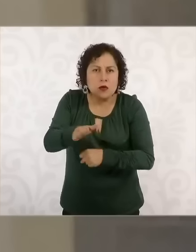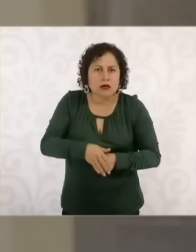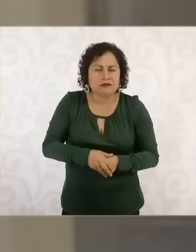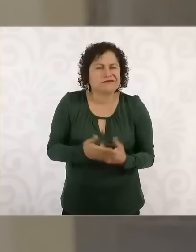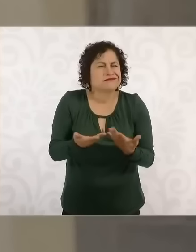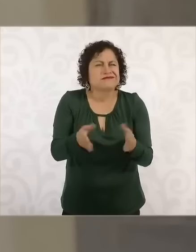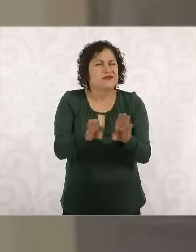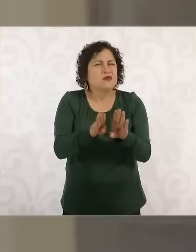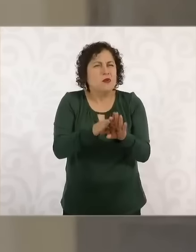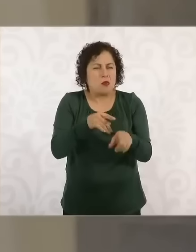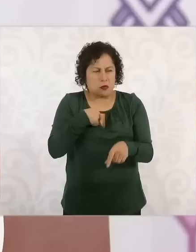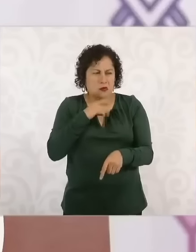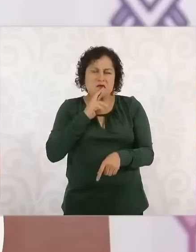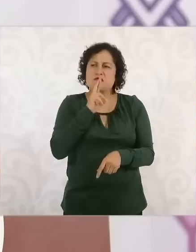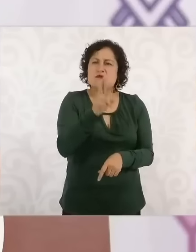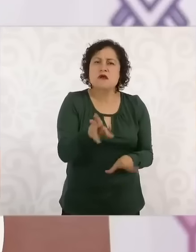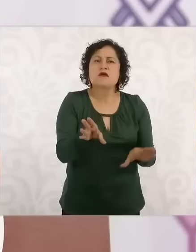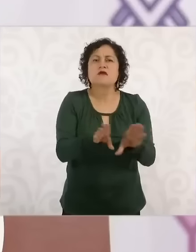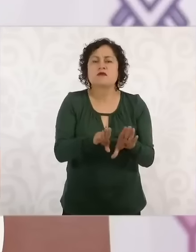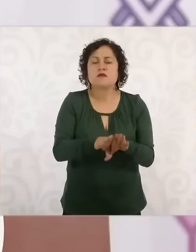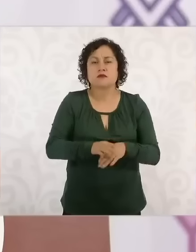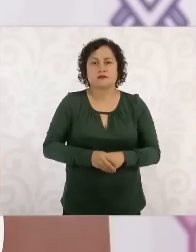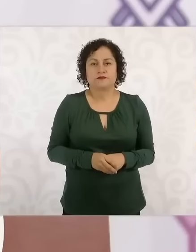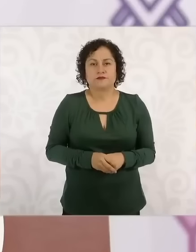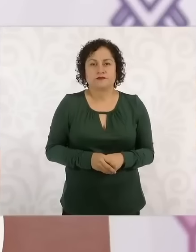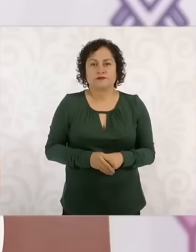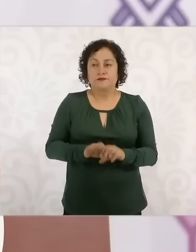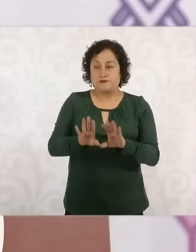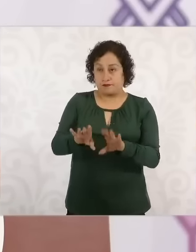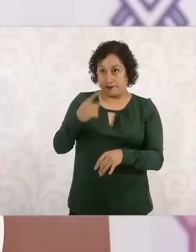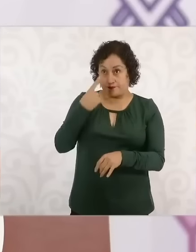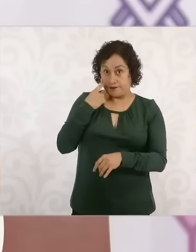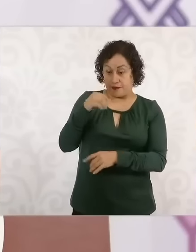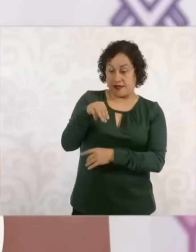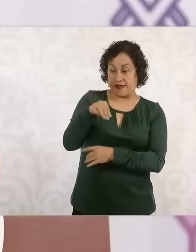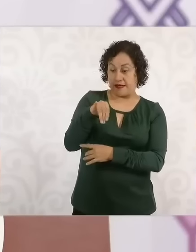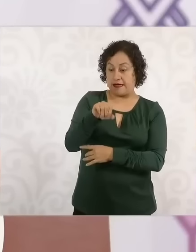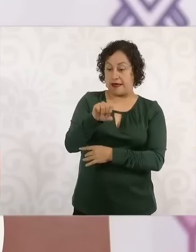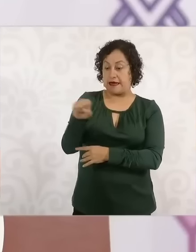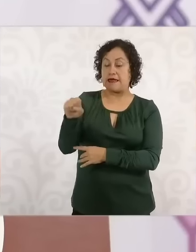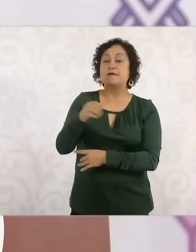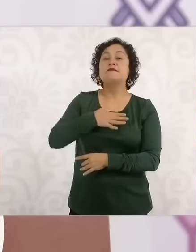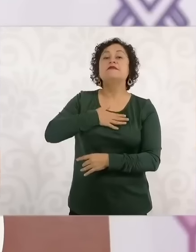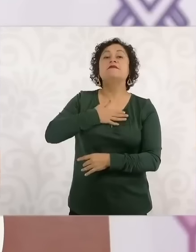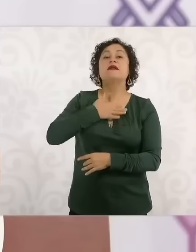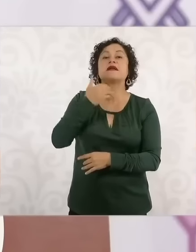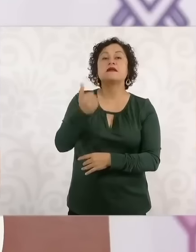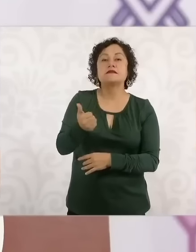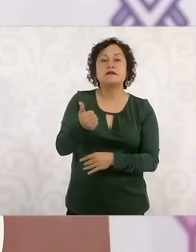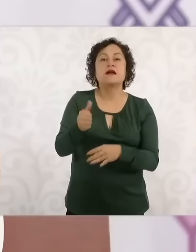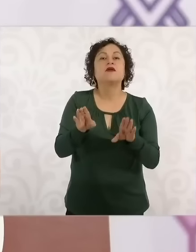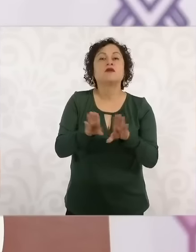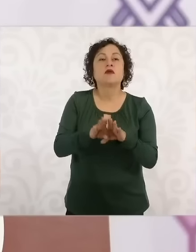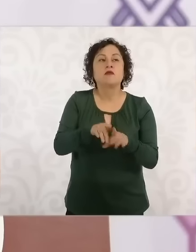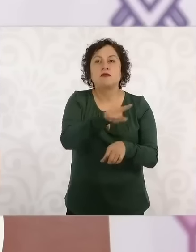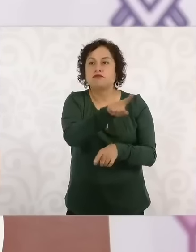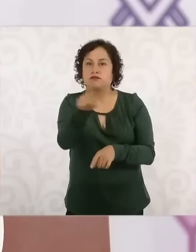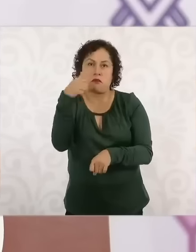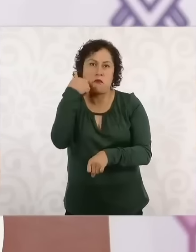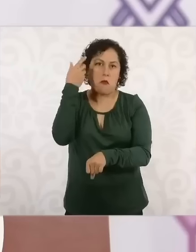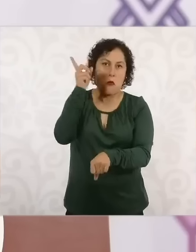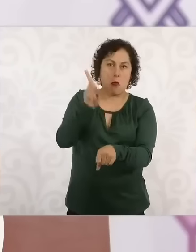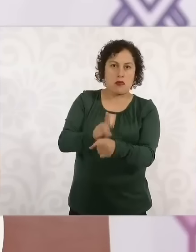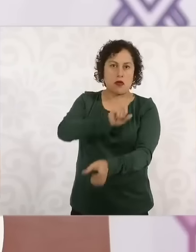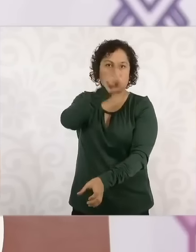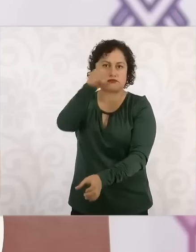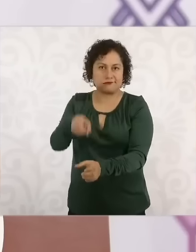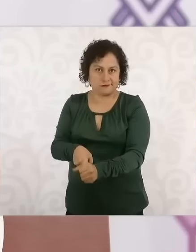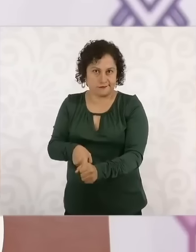presidenta? El IMS Bienestar es te adhieres al IMS Bienestar de forma voluntaria.